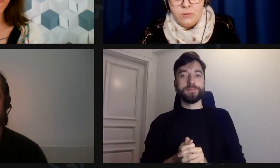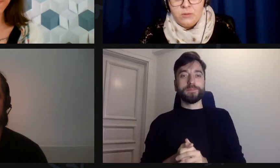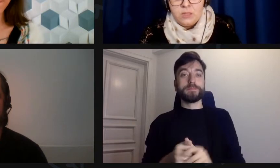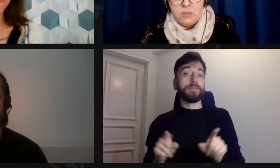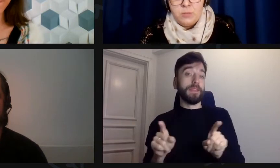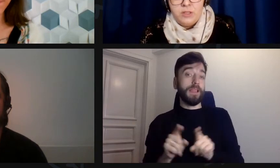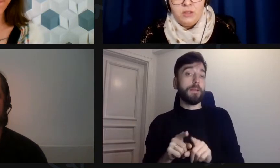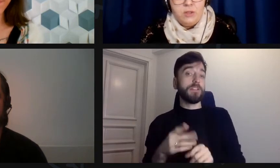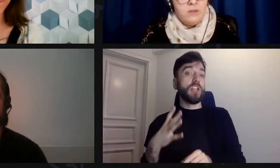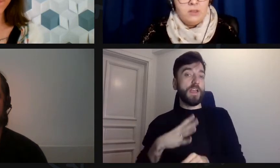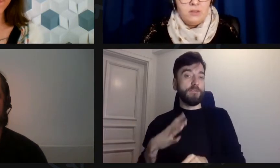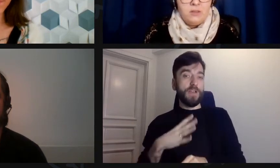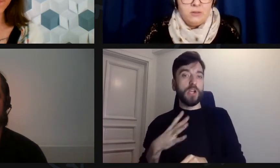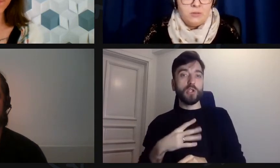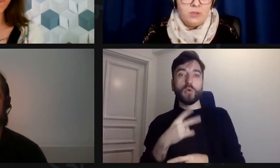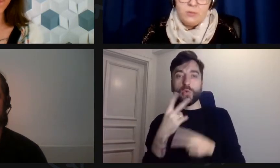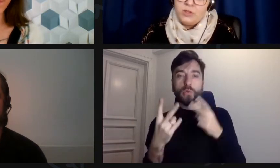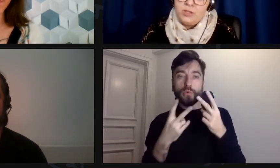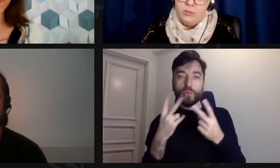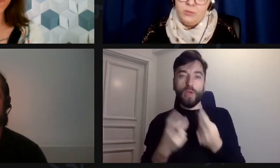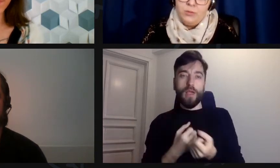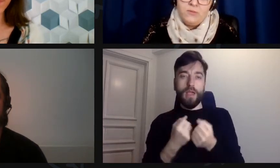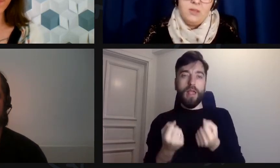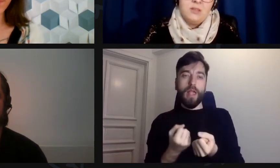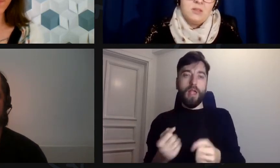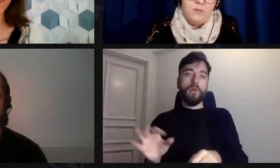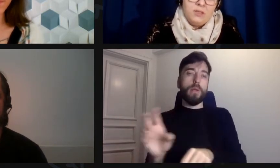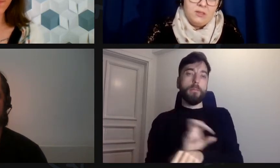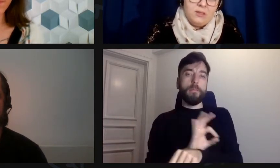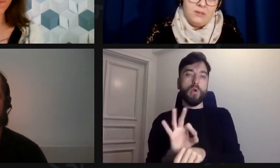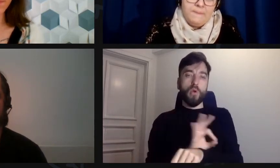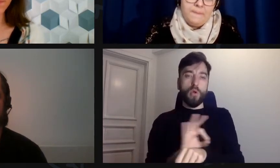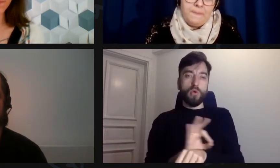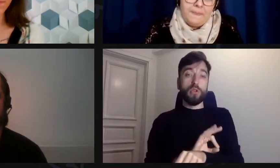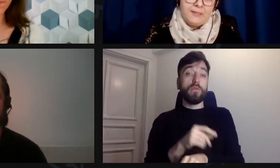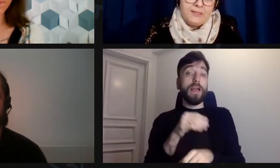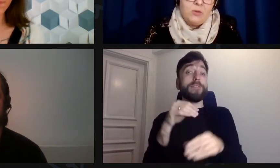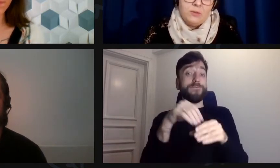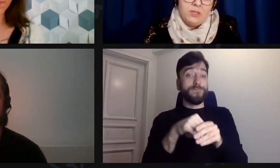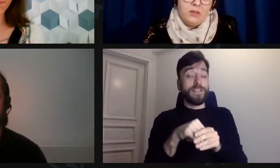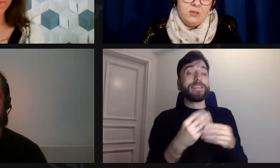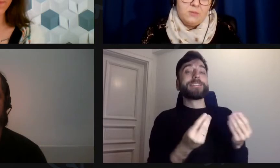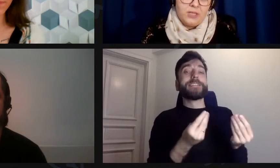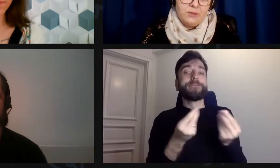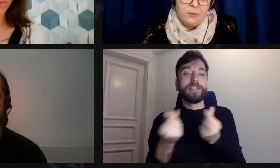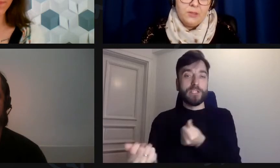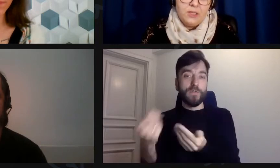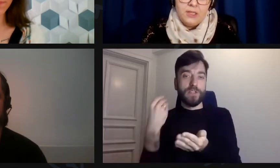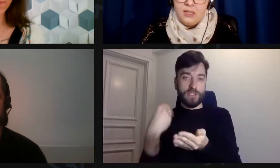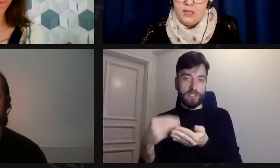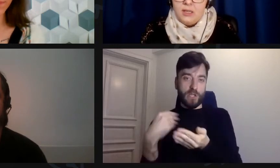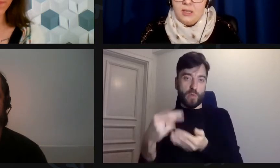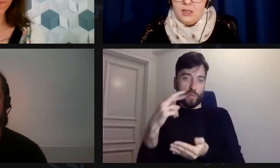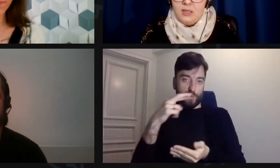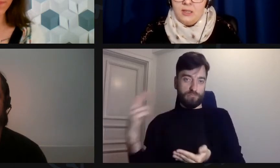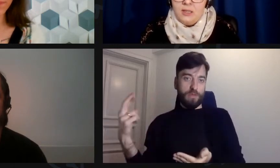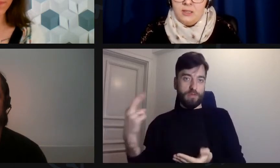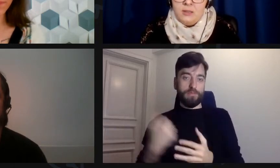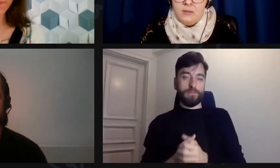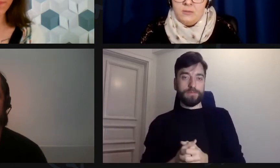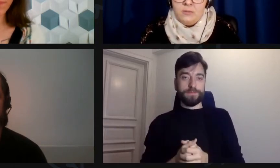Warto też szukać działań projektowych z których można sfinansować zakup takiego sprzętu.